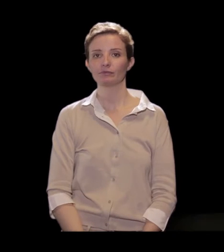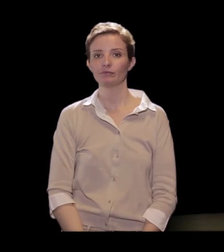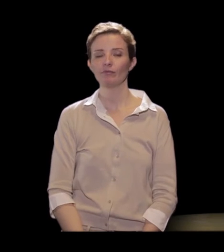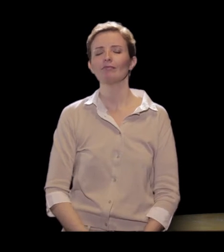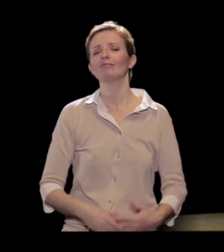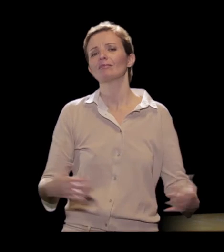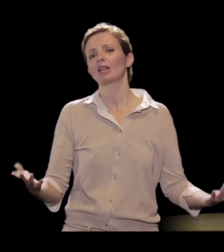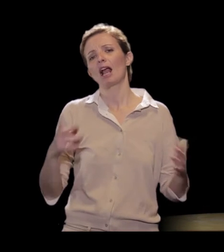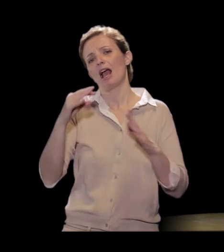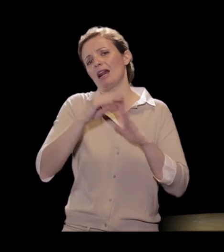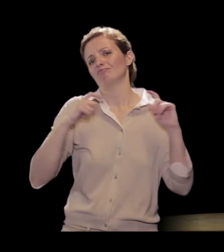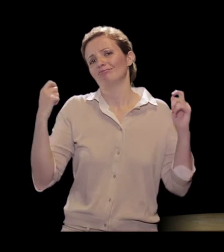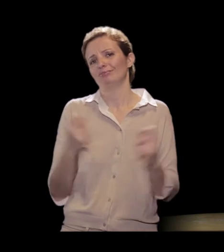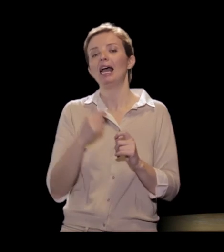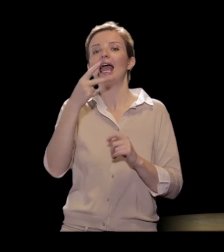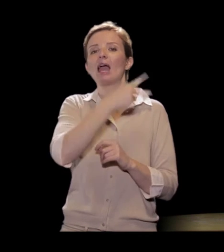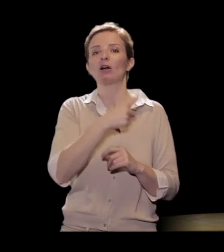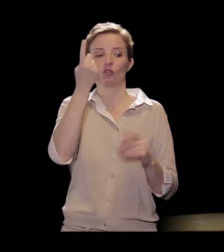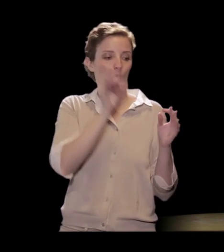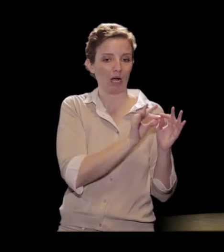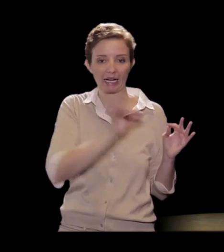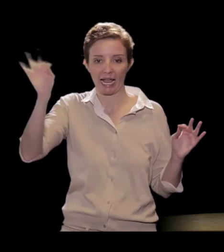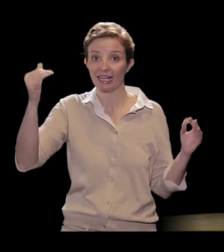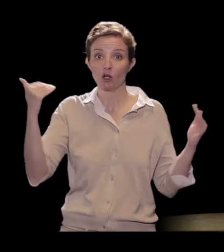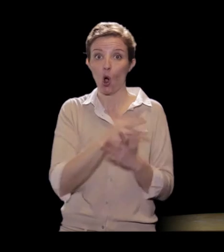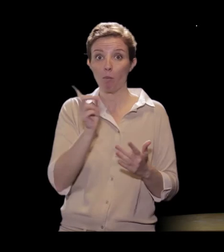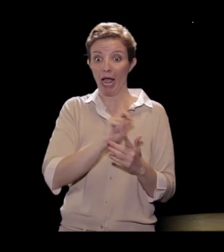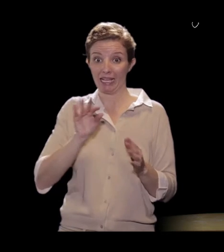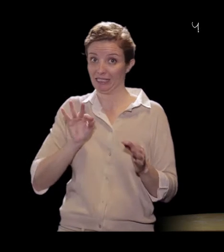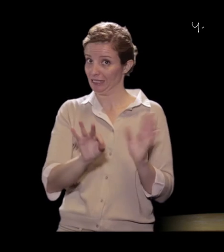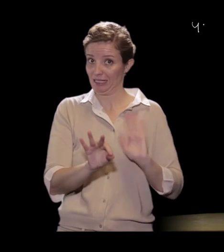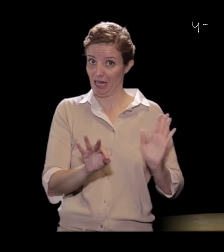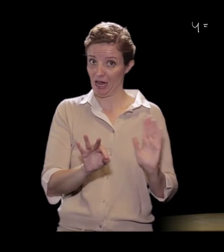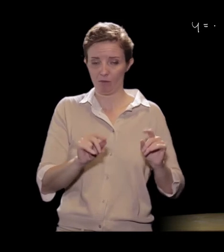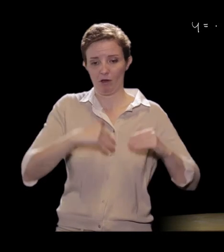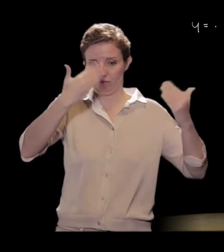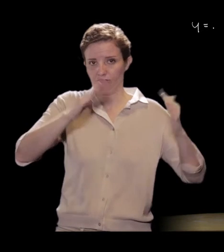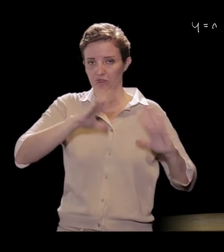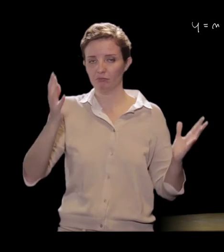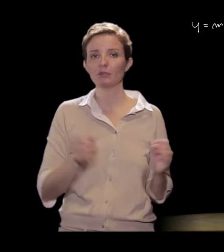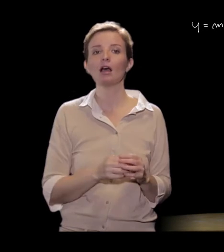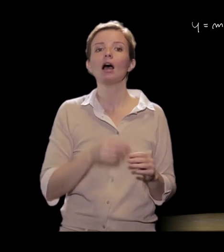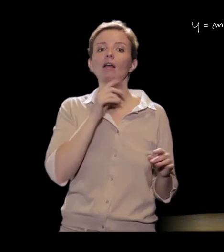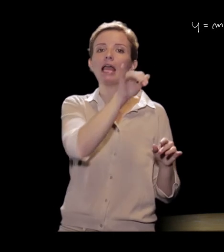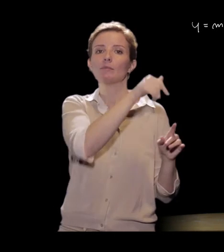In generale, l'equazione di una retta non passante per l'origine è del tipo y=mx+q.